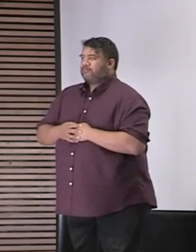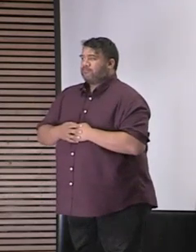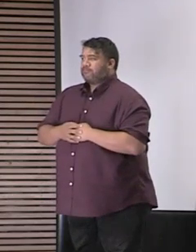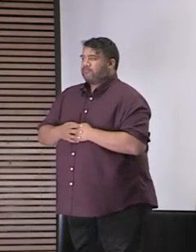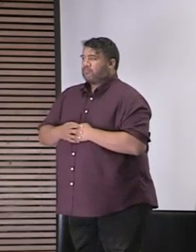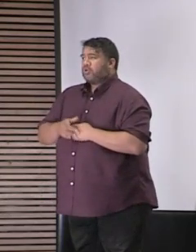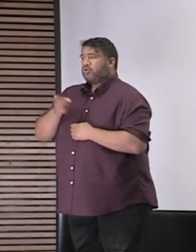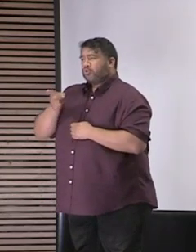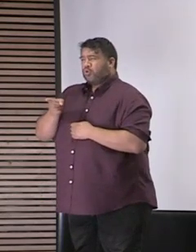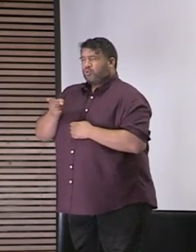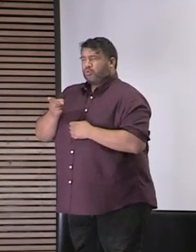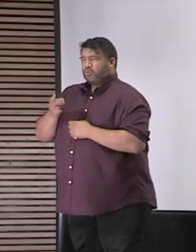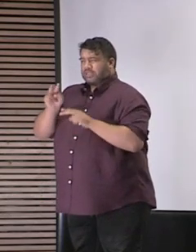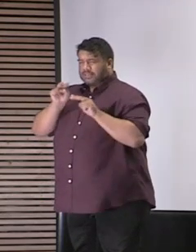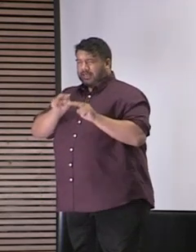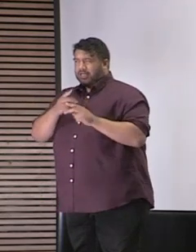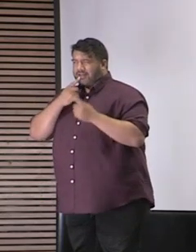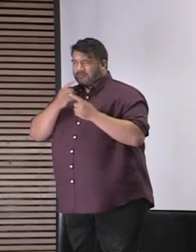Ardern: Como habrá escuchado del Director General, ahora